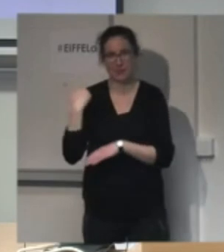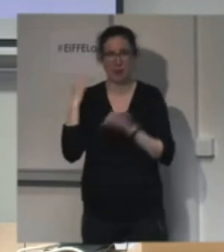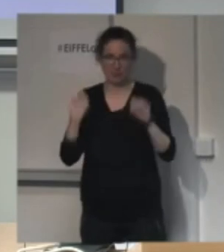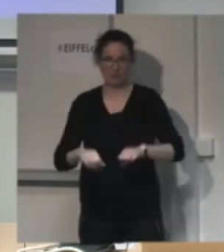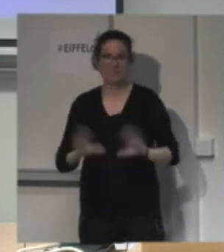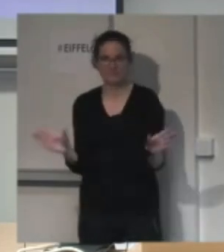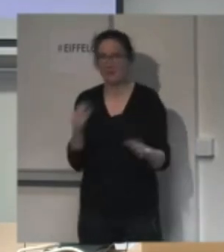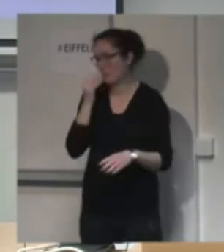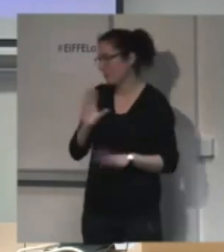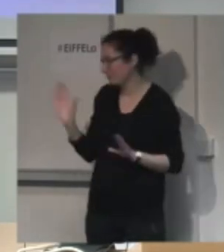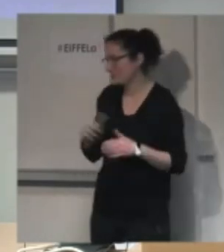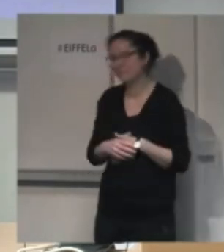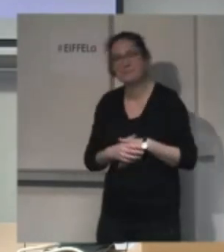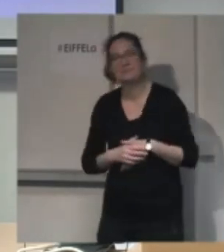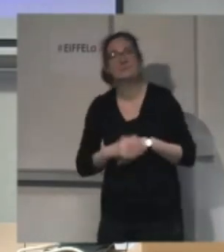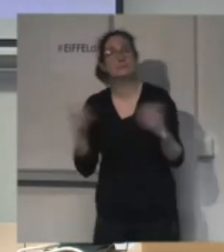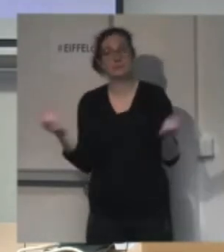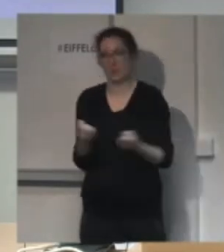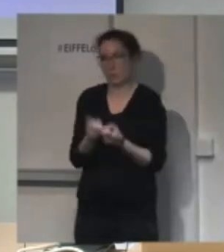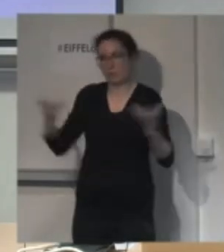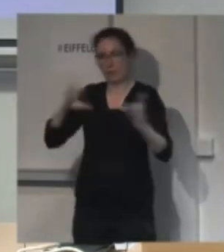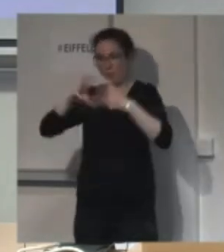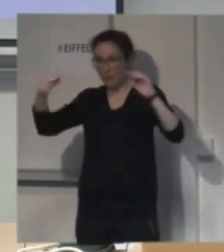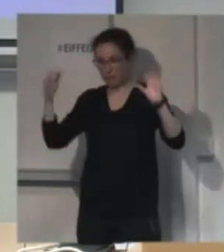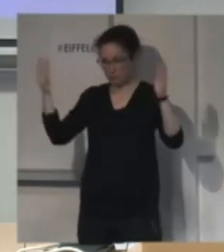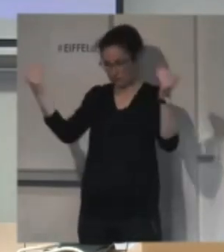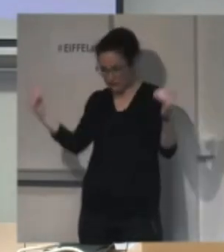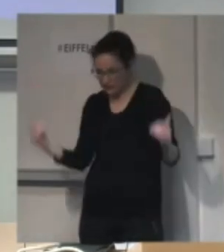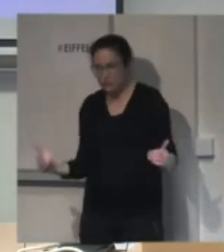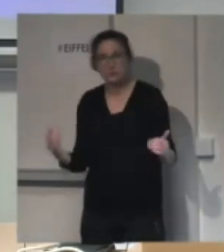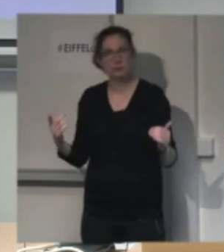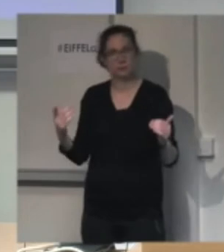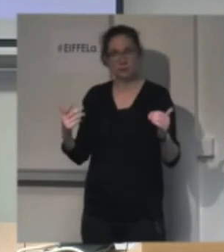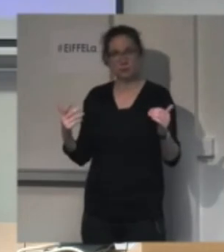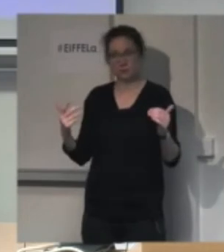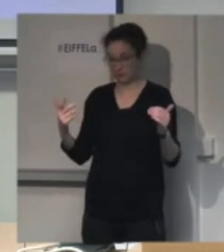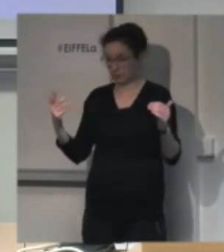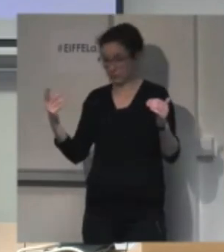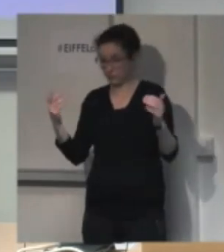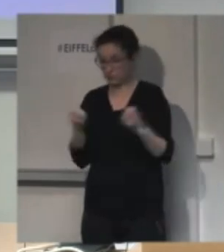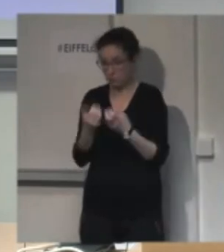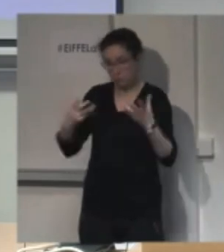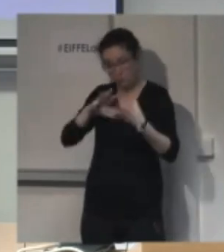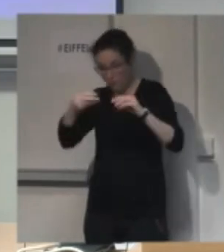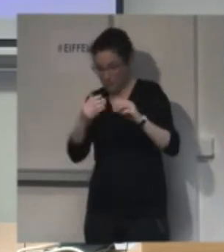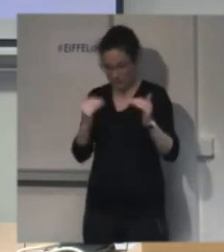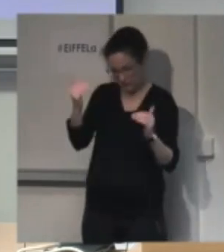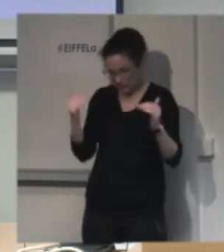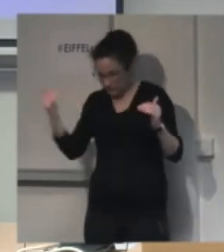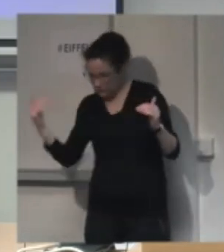Multiplicité des formats. Donc, les formats qui sont à disposition sur la plate-forme.